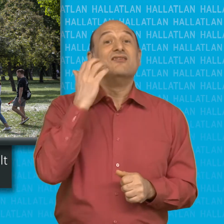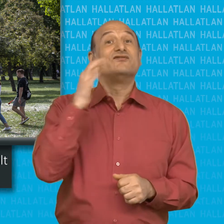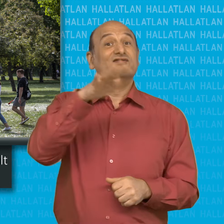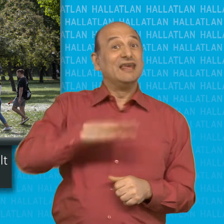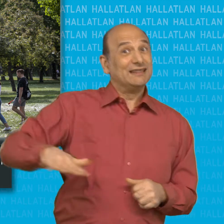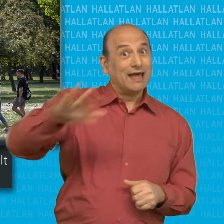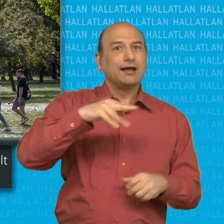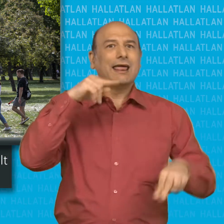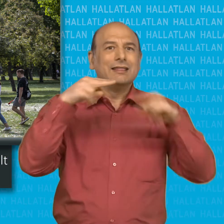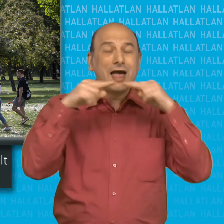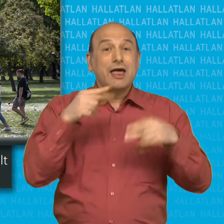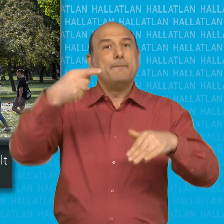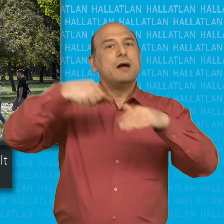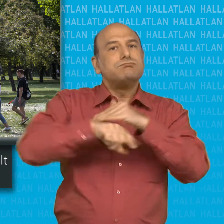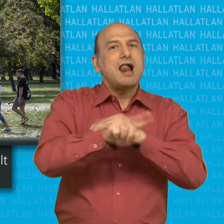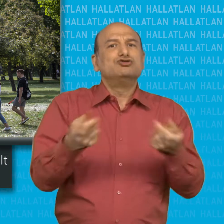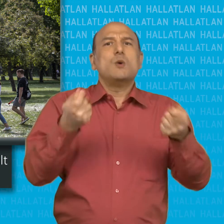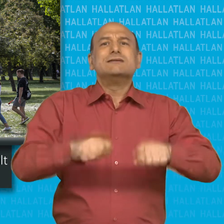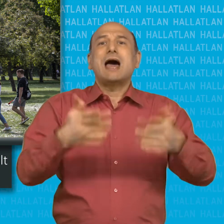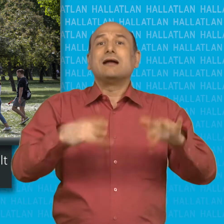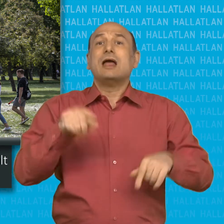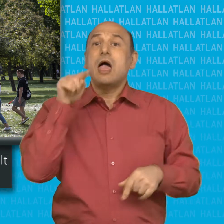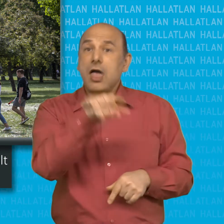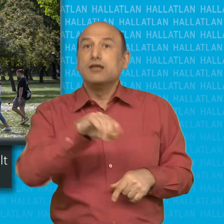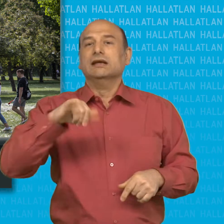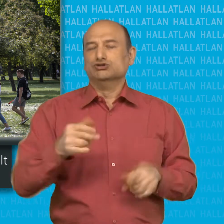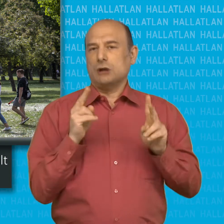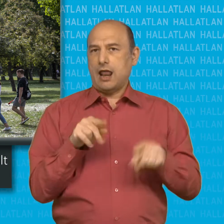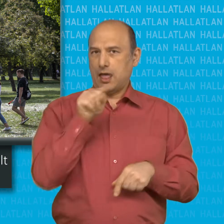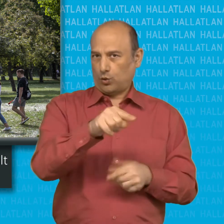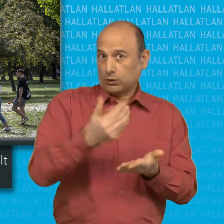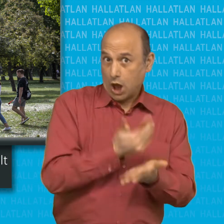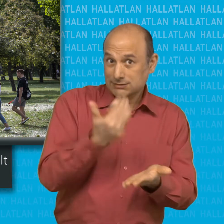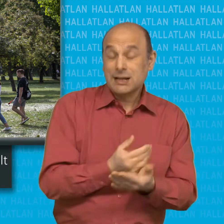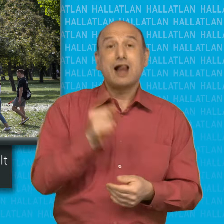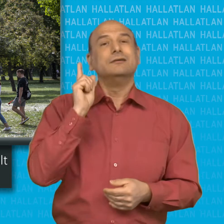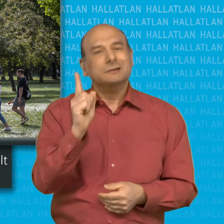Vidéken már a vendéglátóhelyek belső tereit is megnyithatják a szolgáltatók,